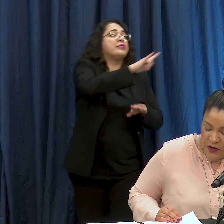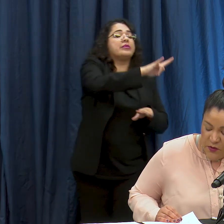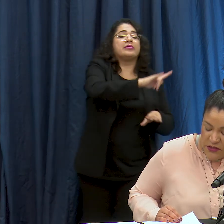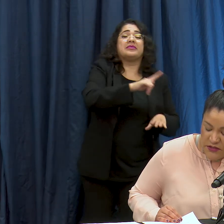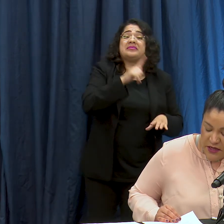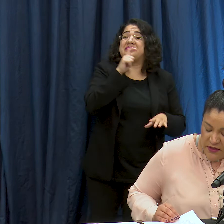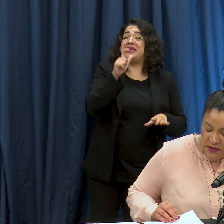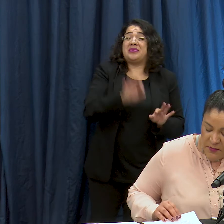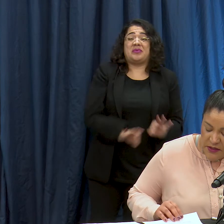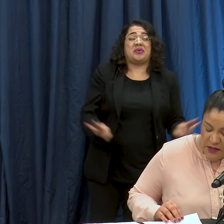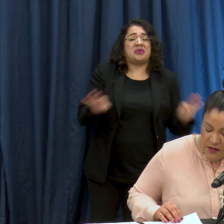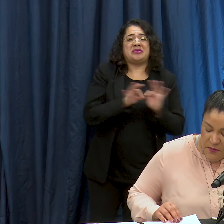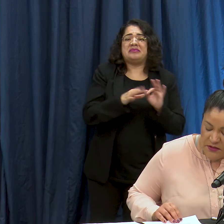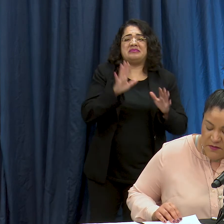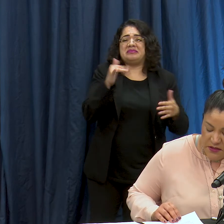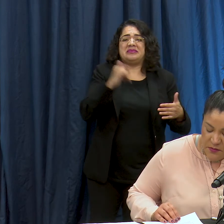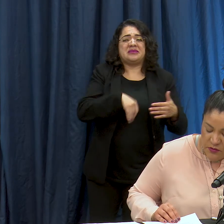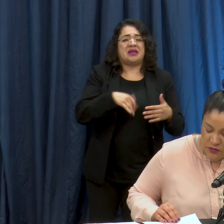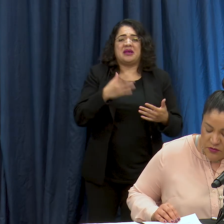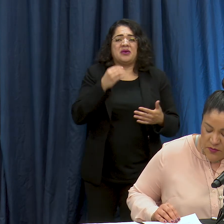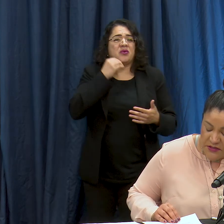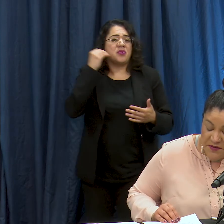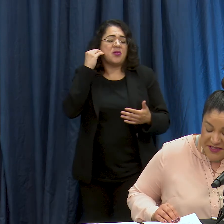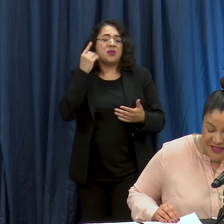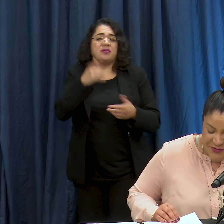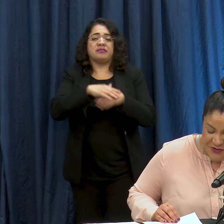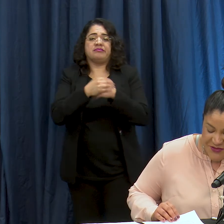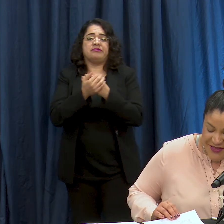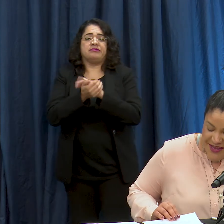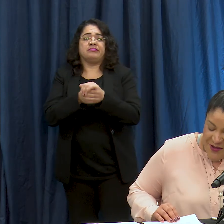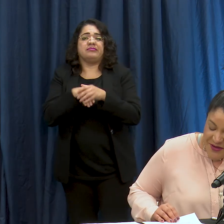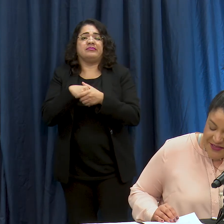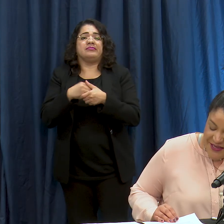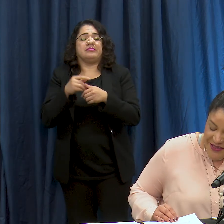frecuencia tambien más de vente me no bas de vente segundos practically l